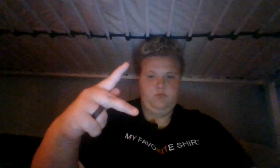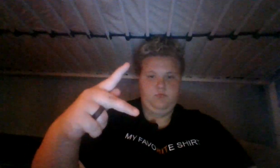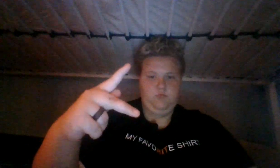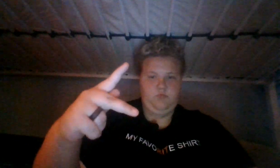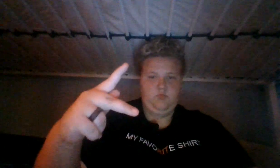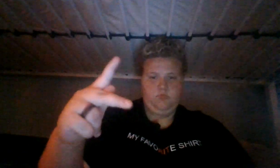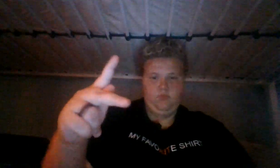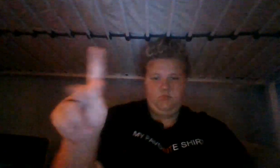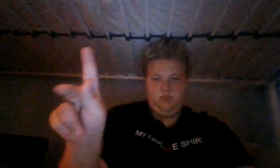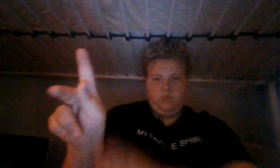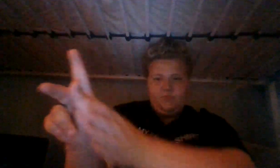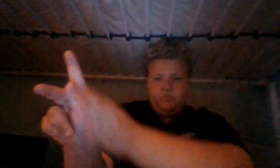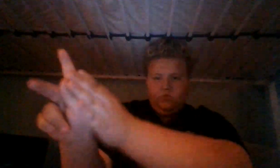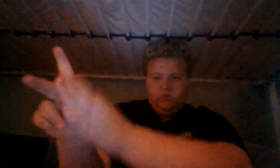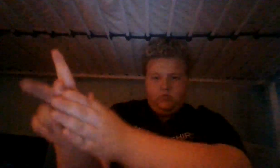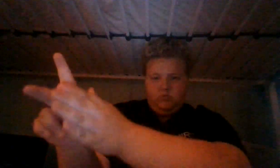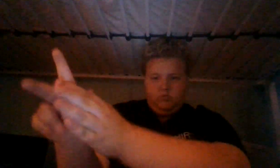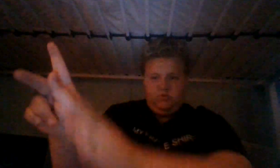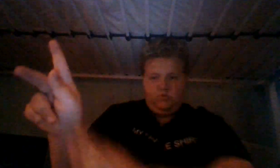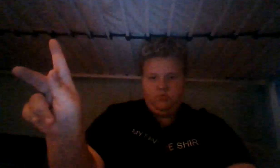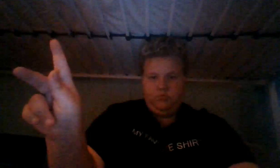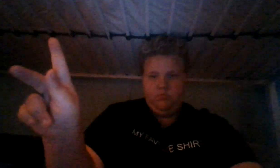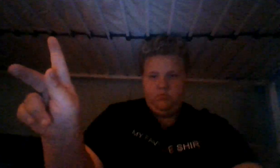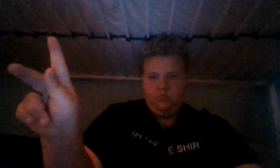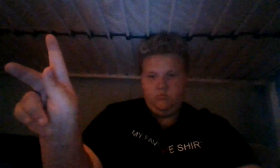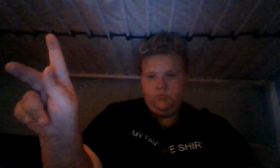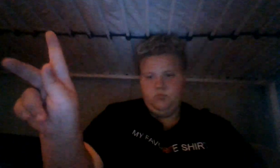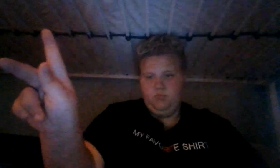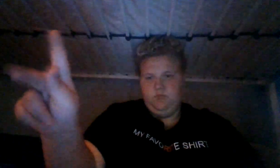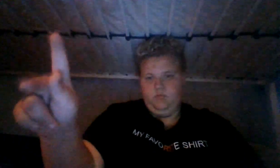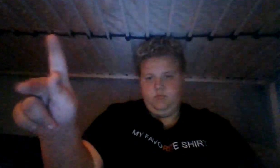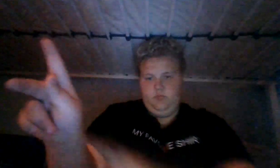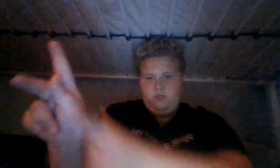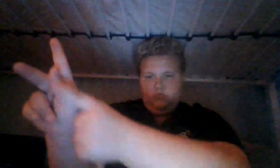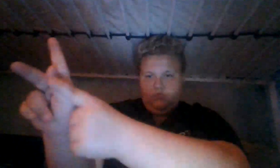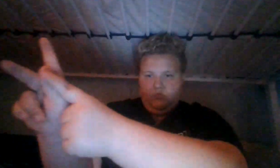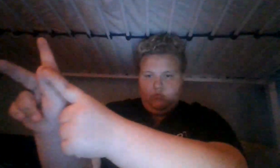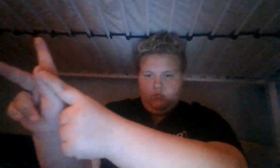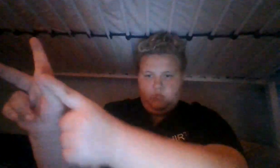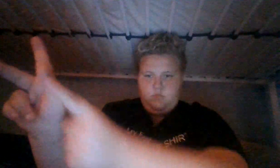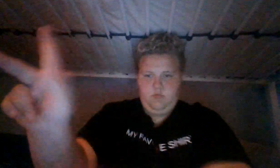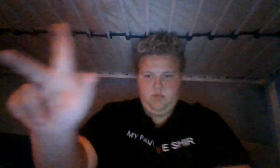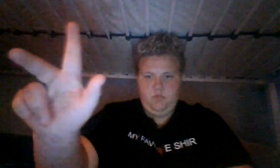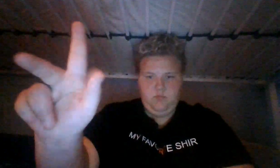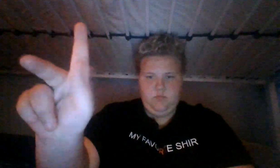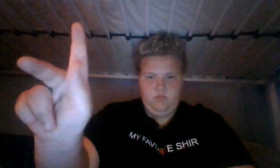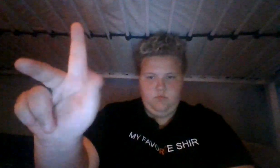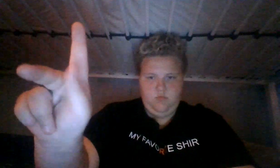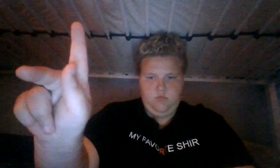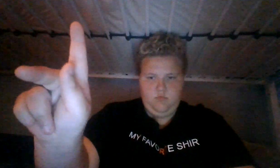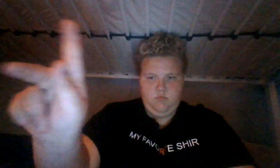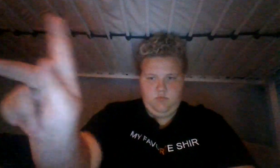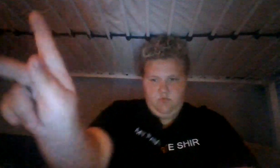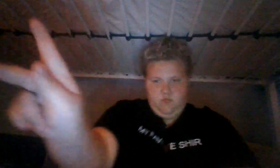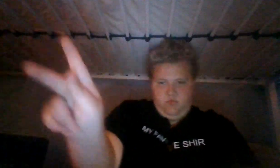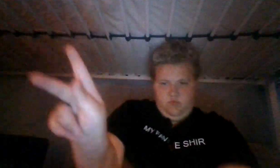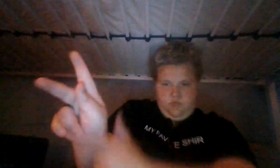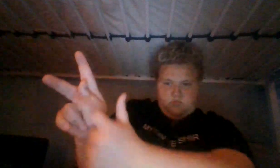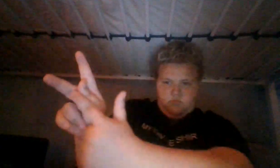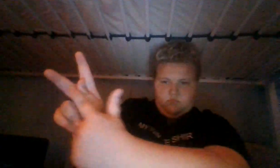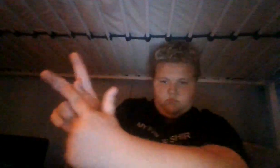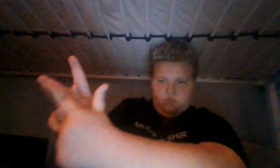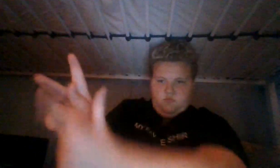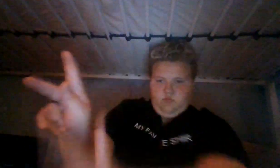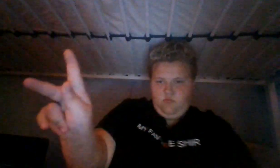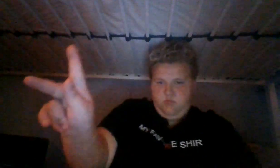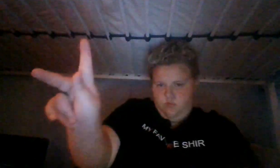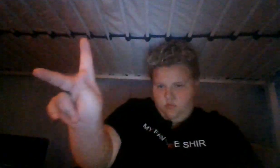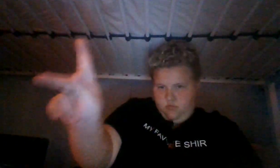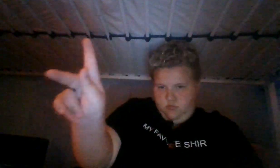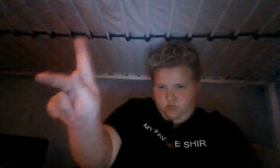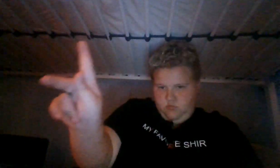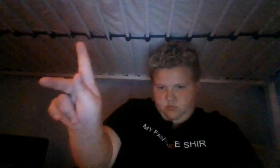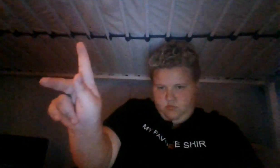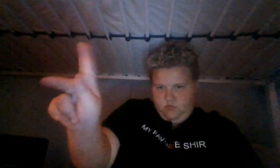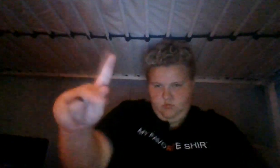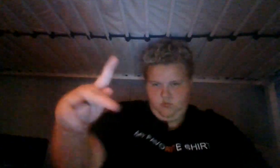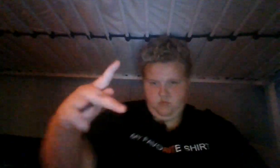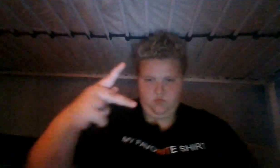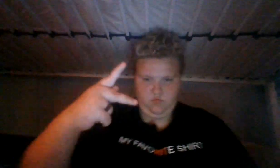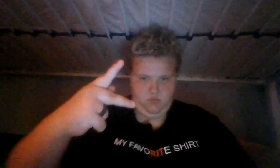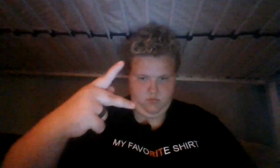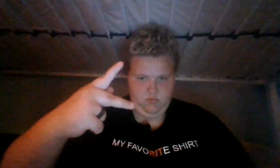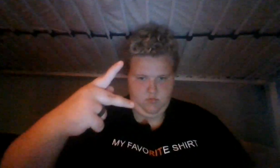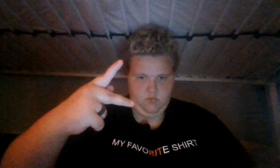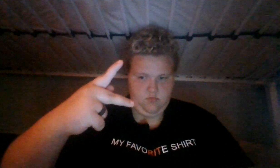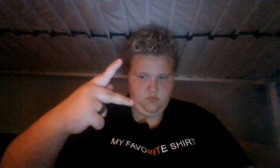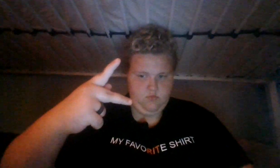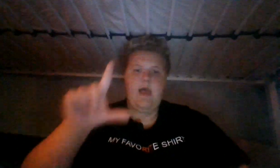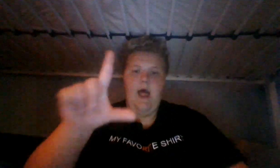K